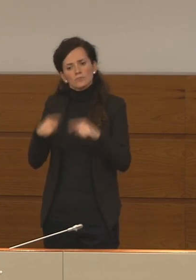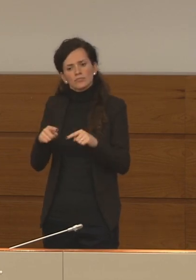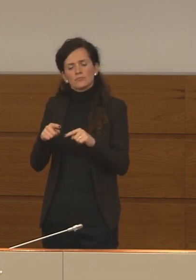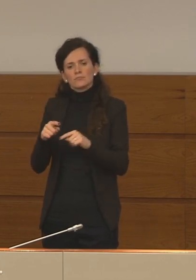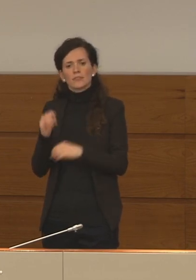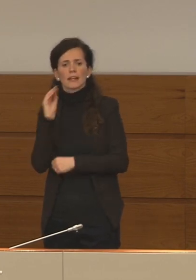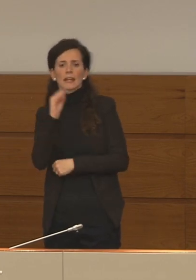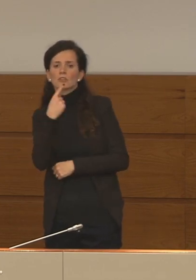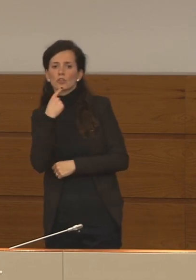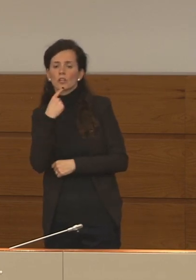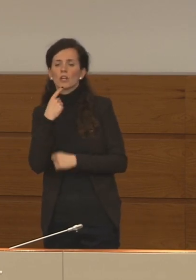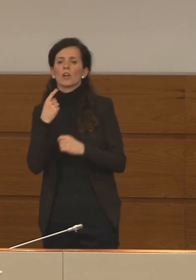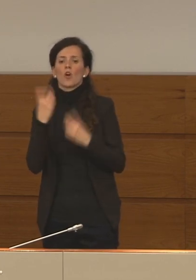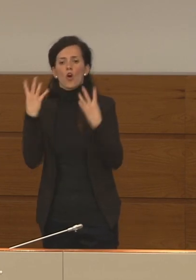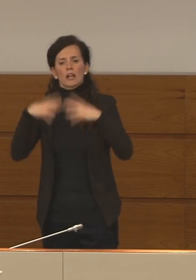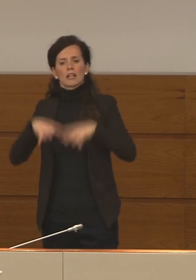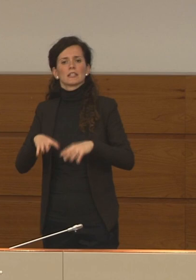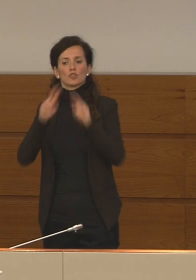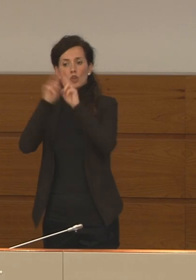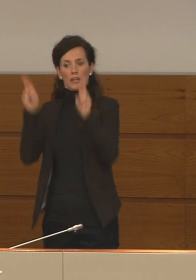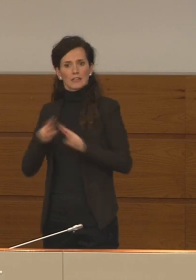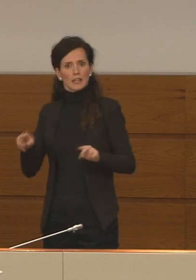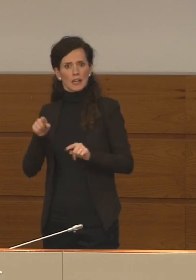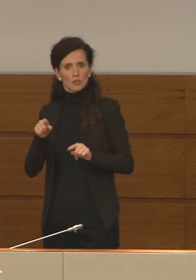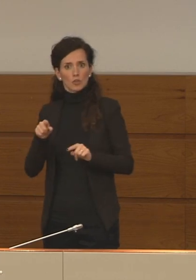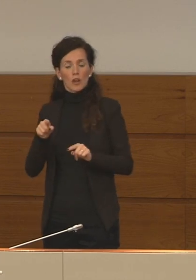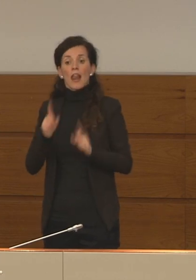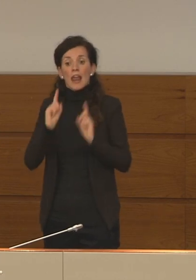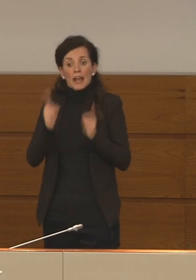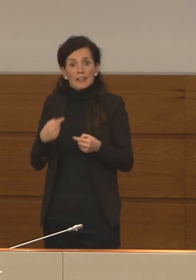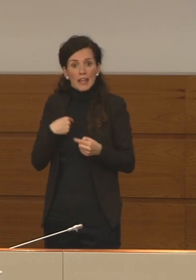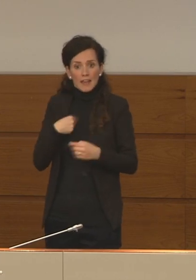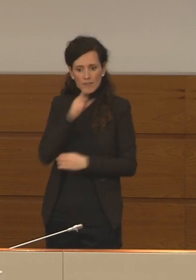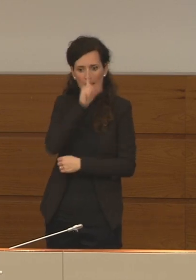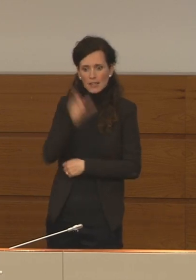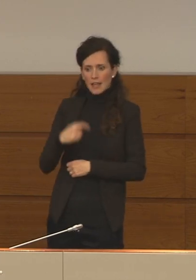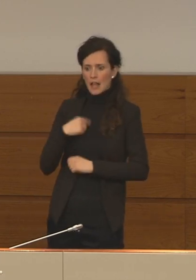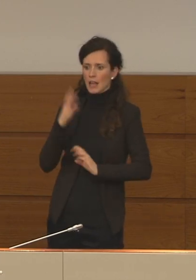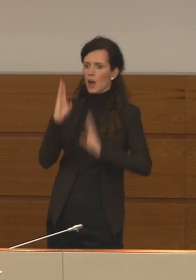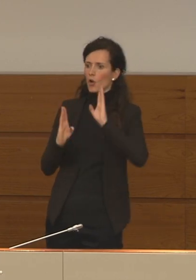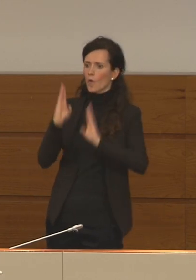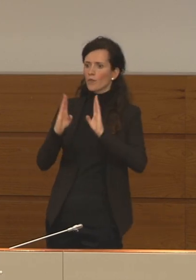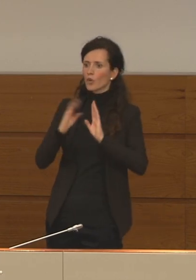internazionali quindi noi per poter comparare i nostri dati con gli altri paesi dobbiamo avere modalità di raccolta